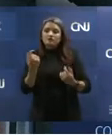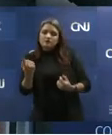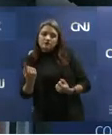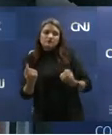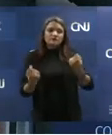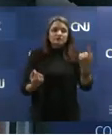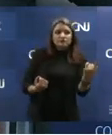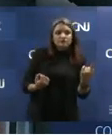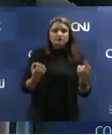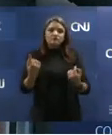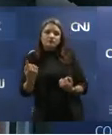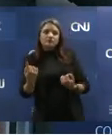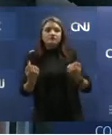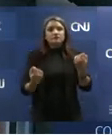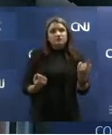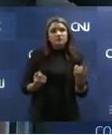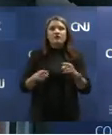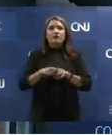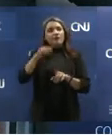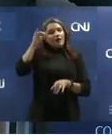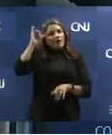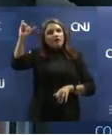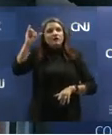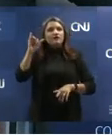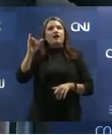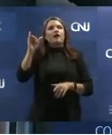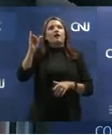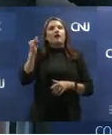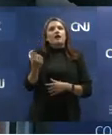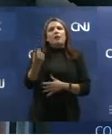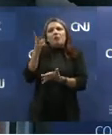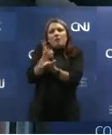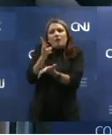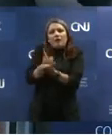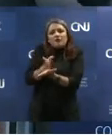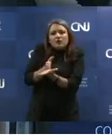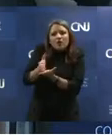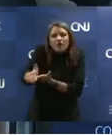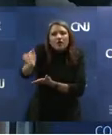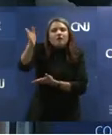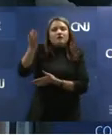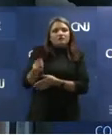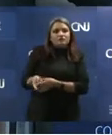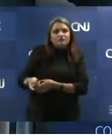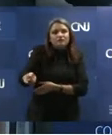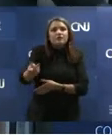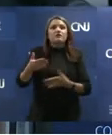e evitar a perpetuação da predominância, como já vem aqui. Nossos precedentes dessa Côrte